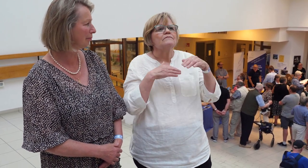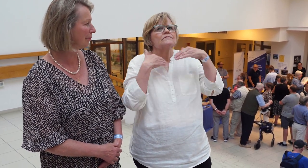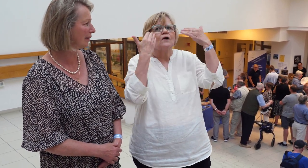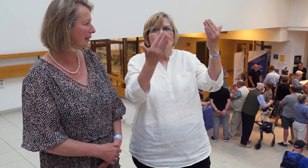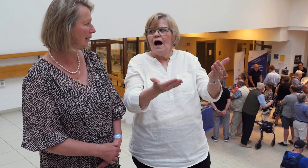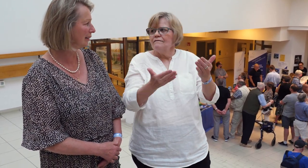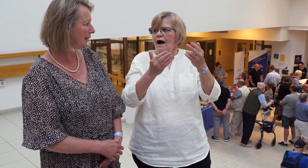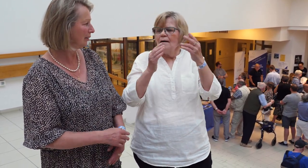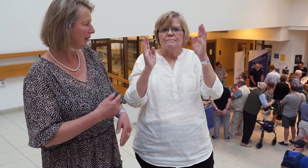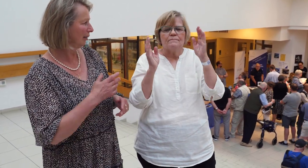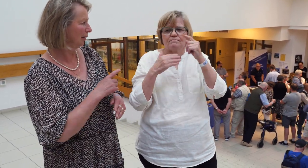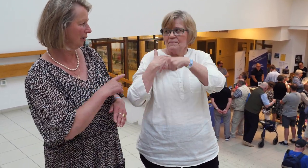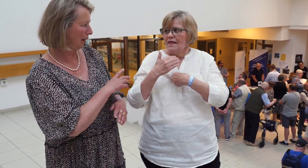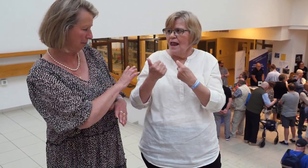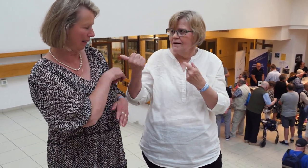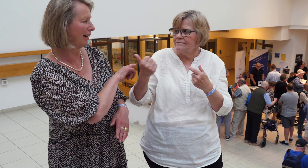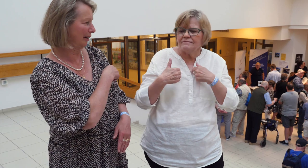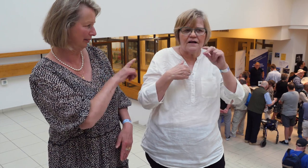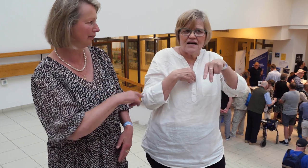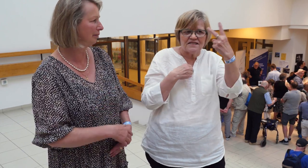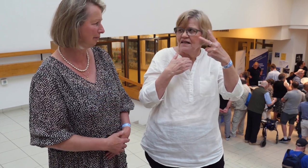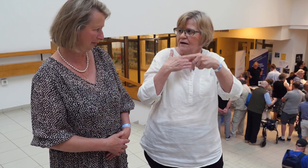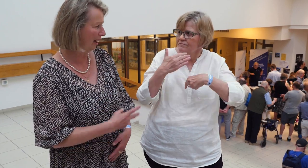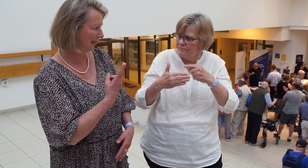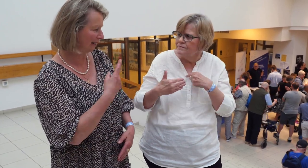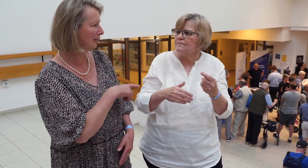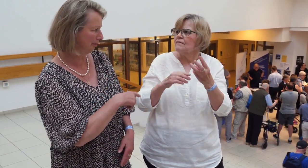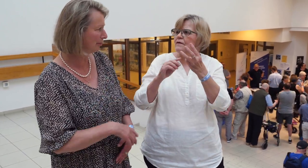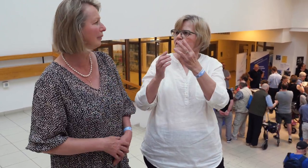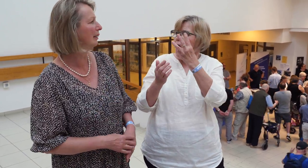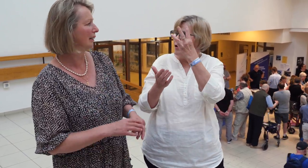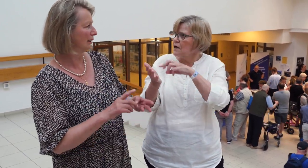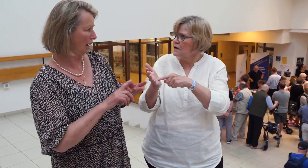ja sen jälkeen kokoonnuimme meillä kahdesti.